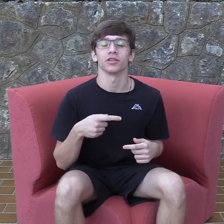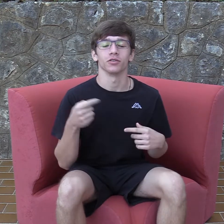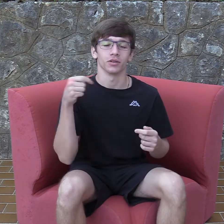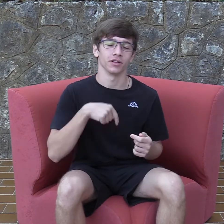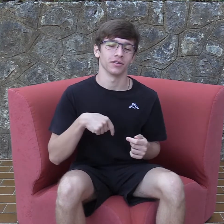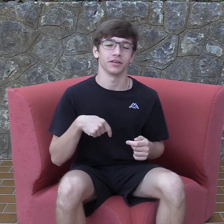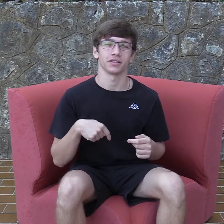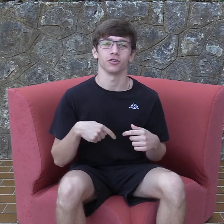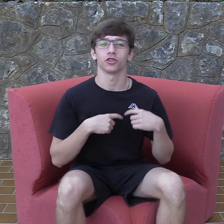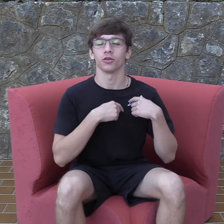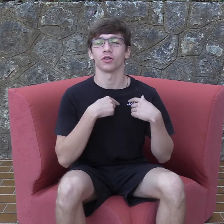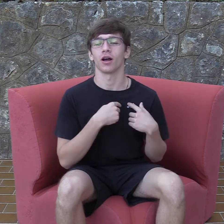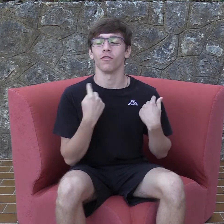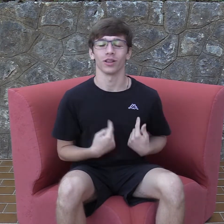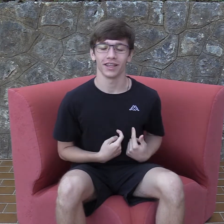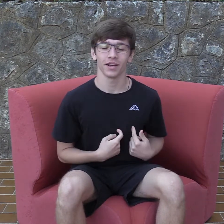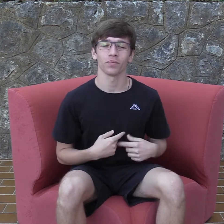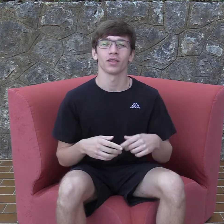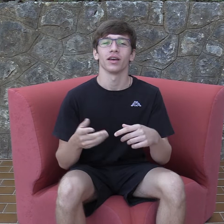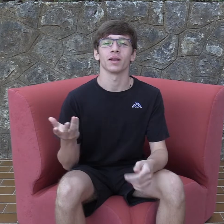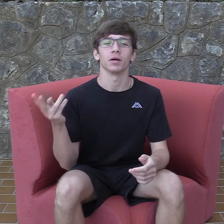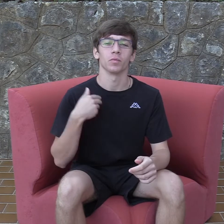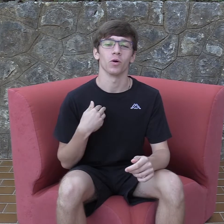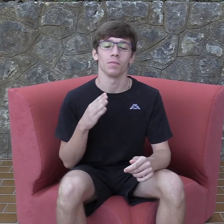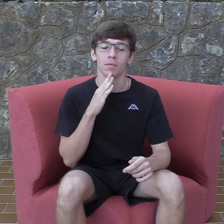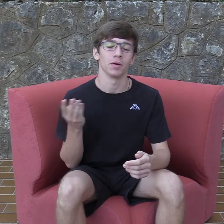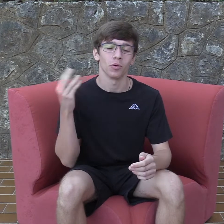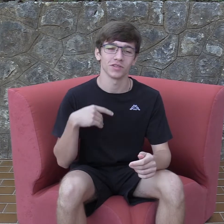Ja sam ovdje jer sam došao kao volonter jer me moja mama pozvala,